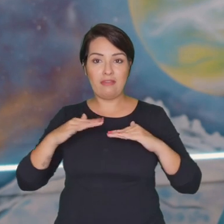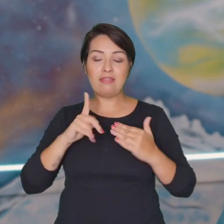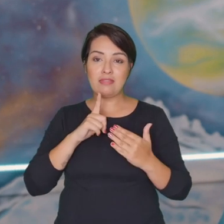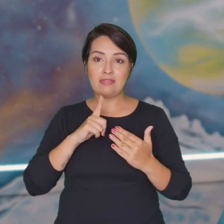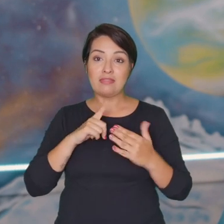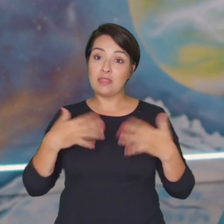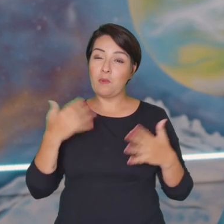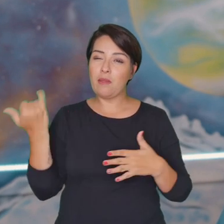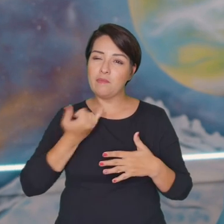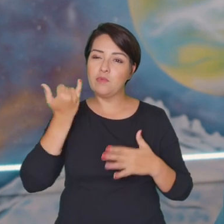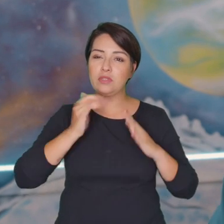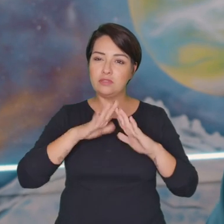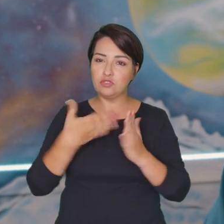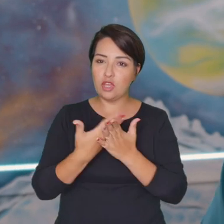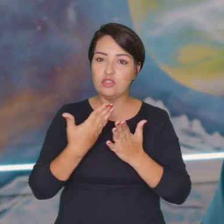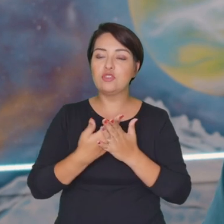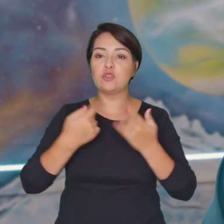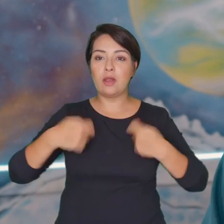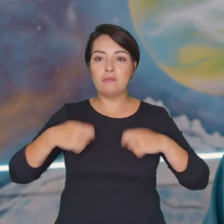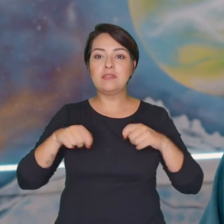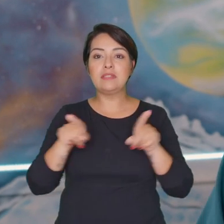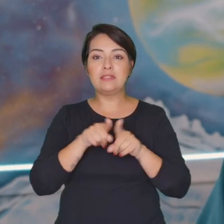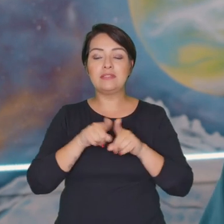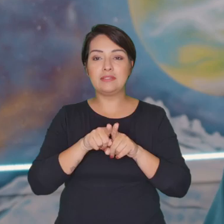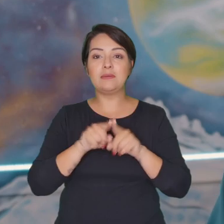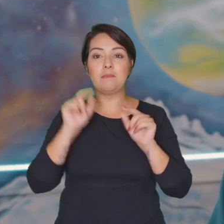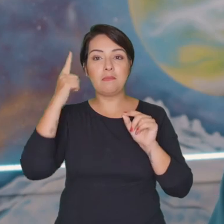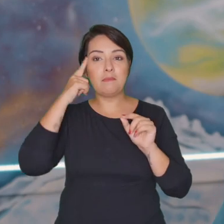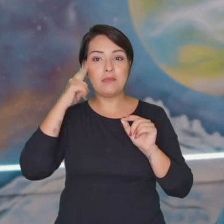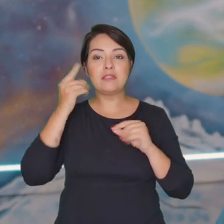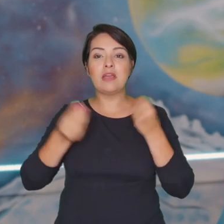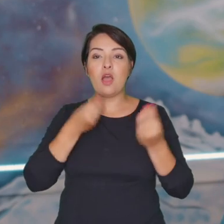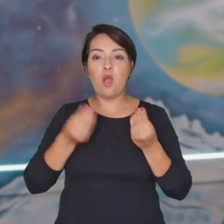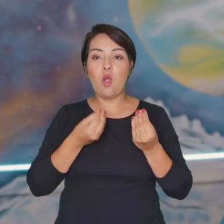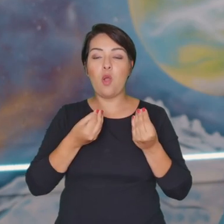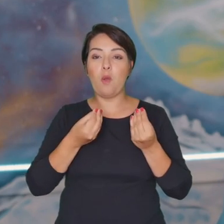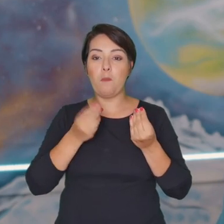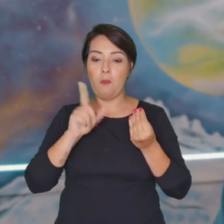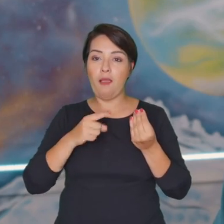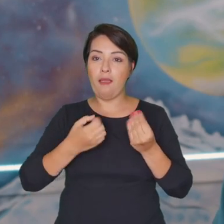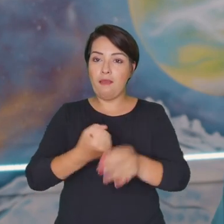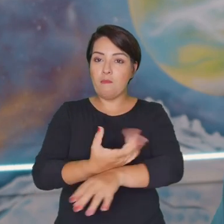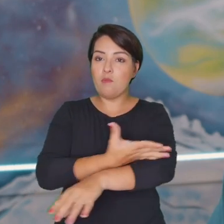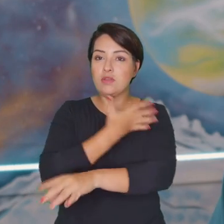Então, é importante, a escola tem que também pensar no socioemocional do aluno e fazer com que ele se sinta pertencente ao seu ambiente escolar.